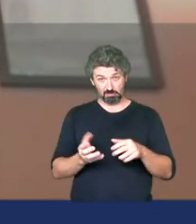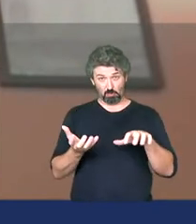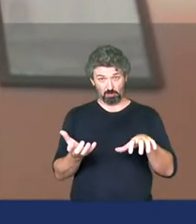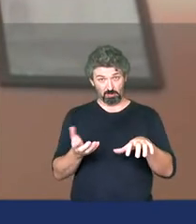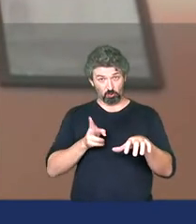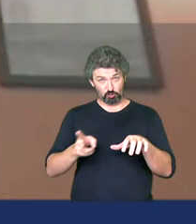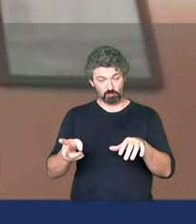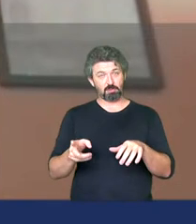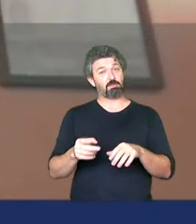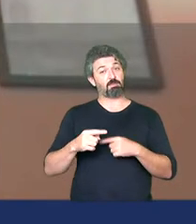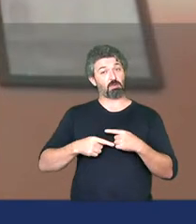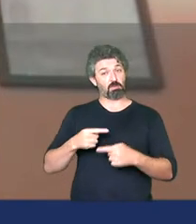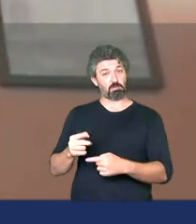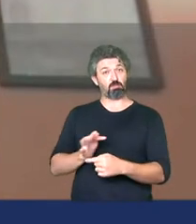BRASILEIRO CONTINUAR NESSE RITMO, AS PRÓXIMAS GERAÇÕES